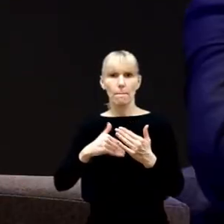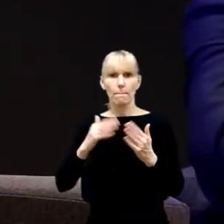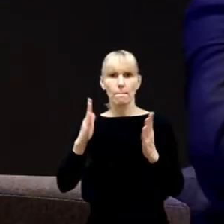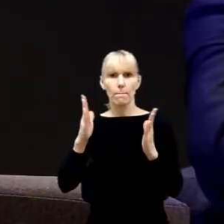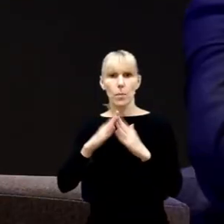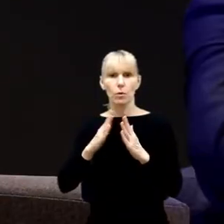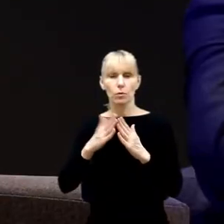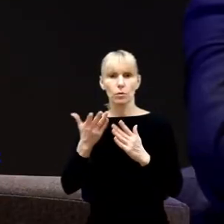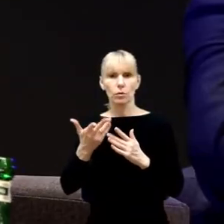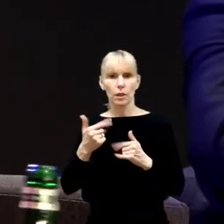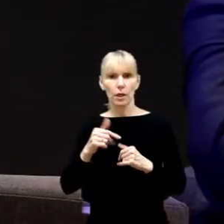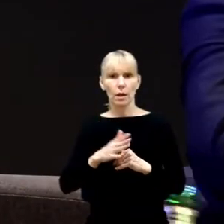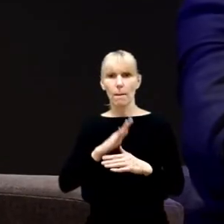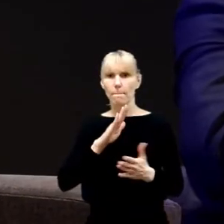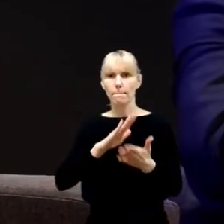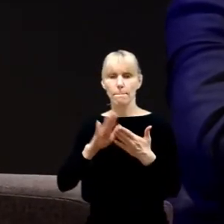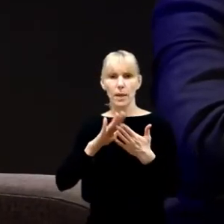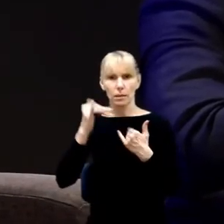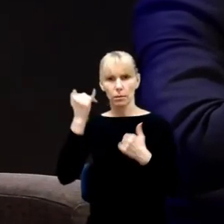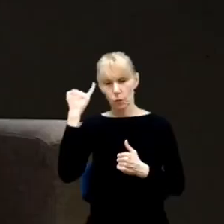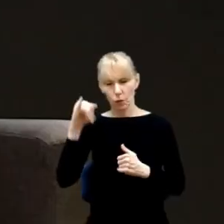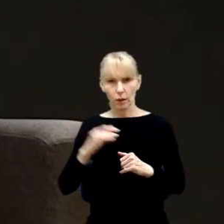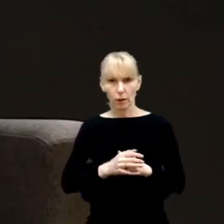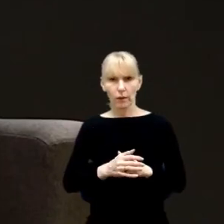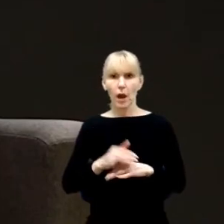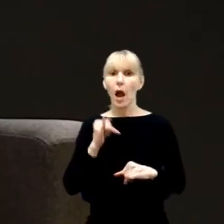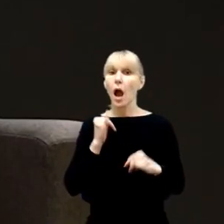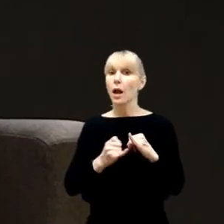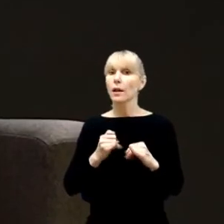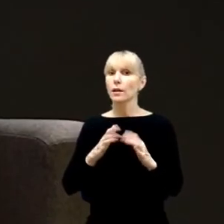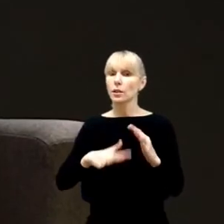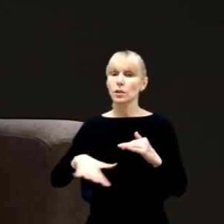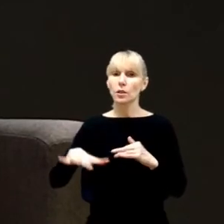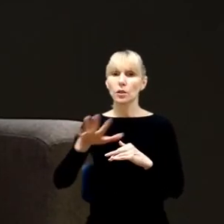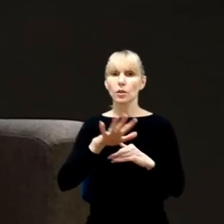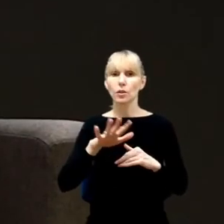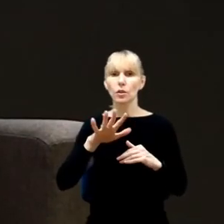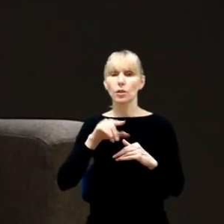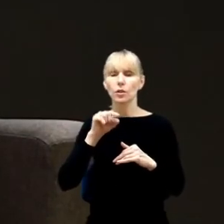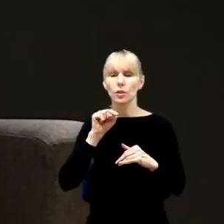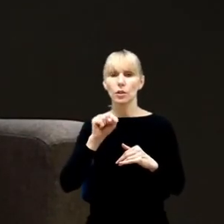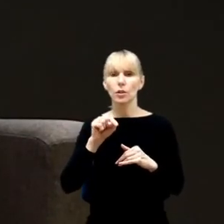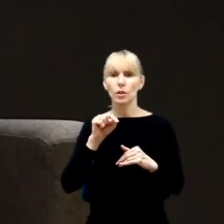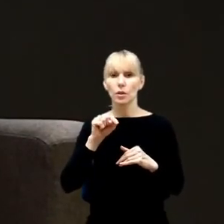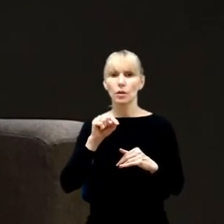Natomiast jeżeli w przestrzeni medialnej pojawiają się informacje o papierowych domach